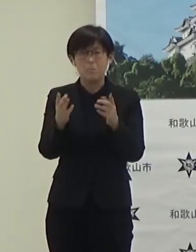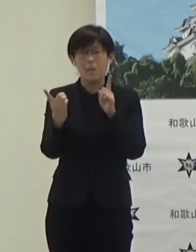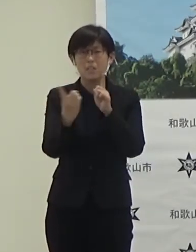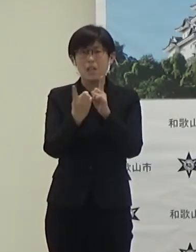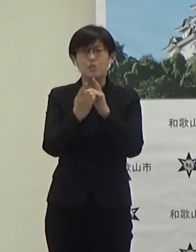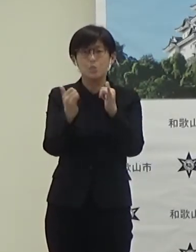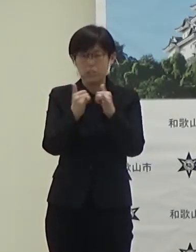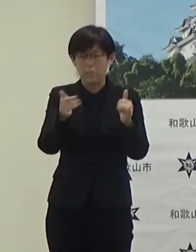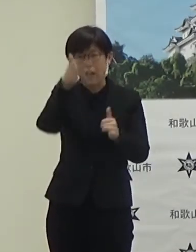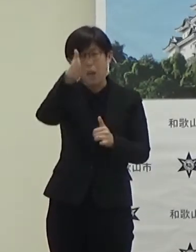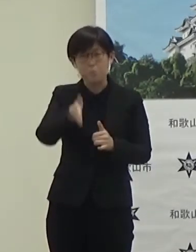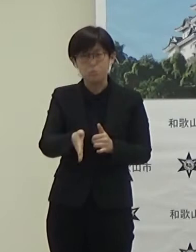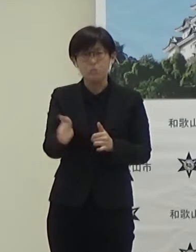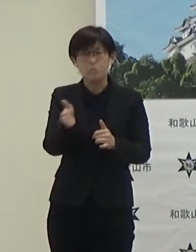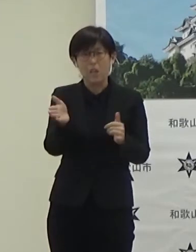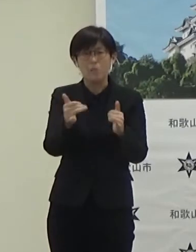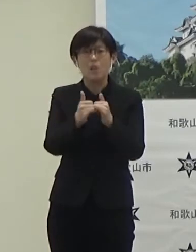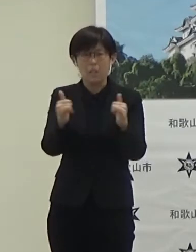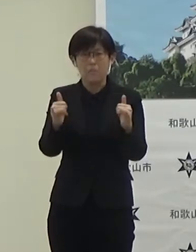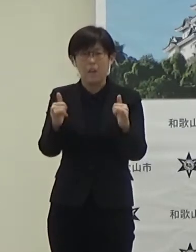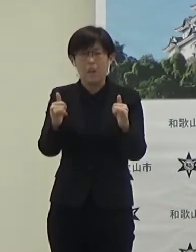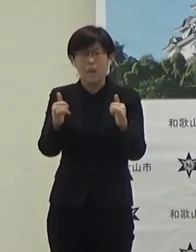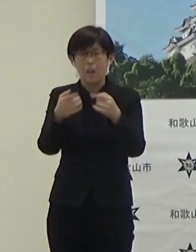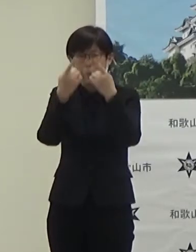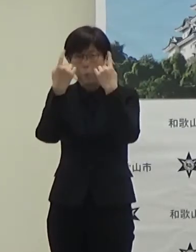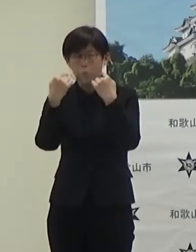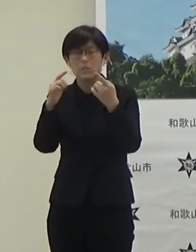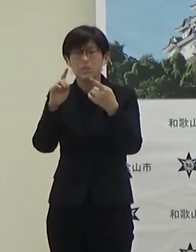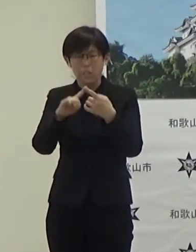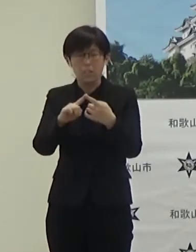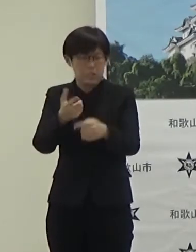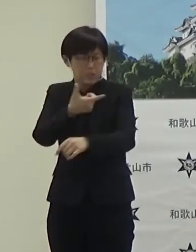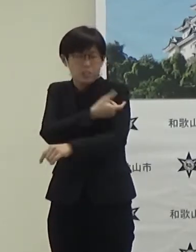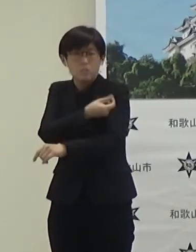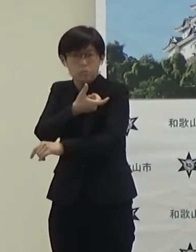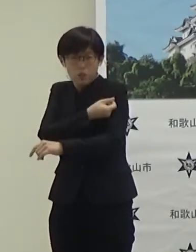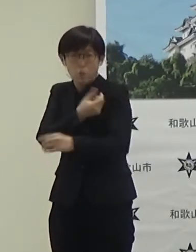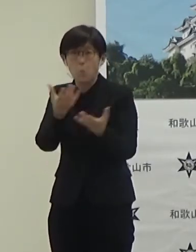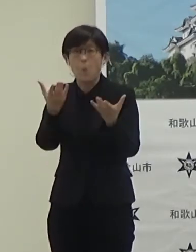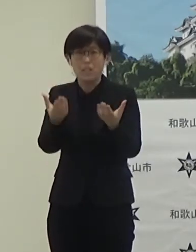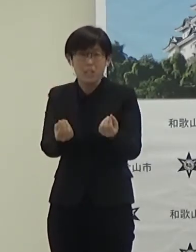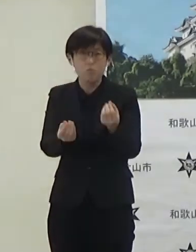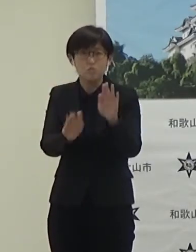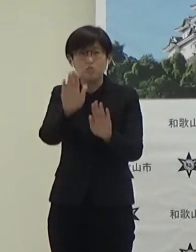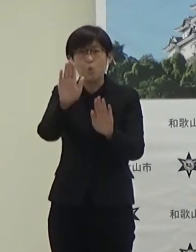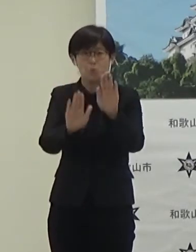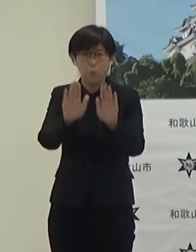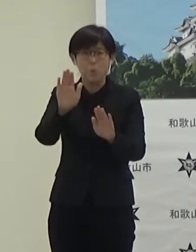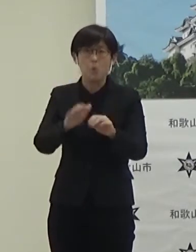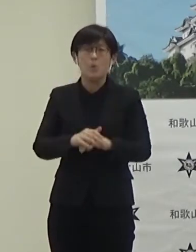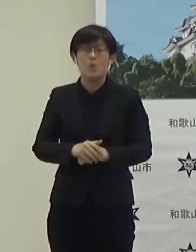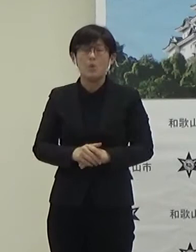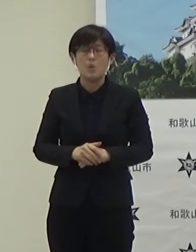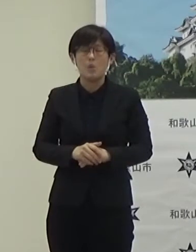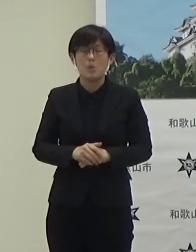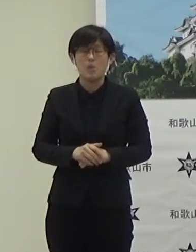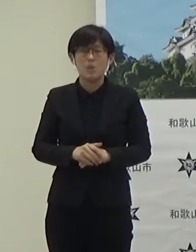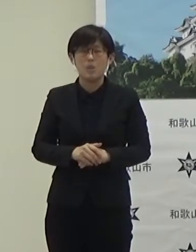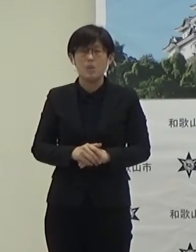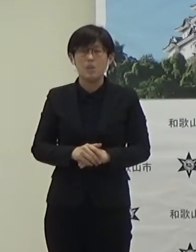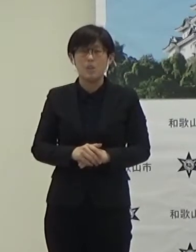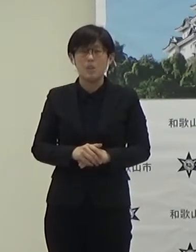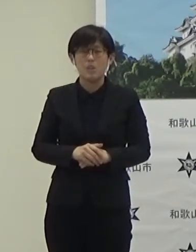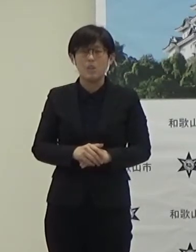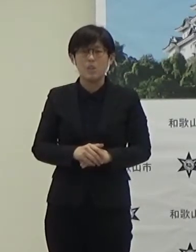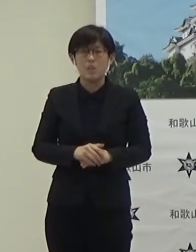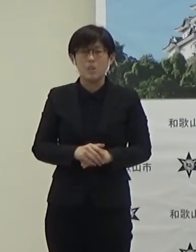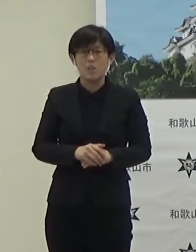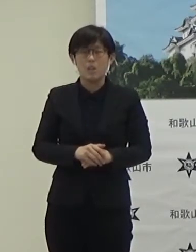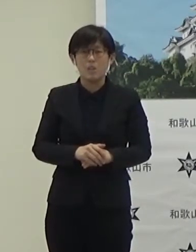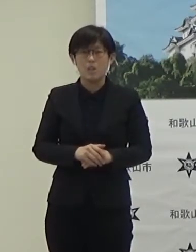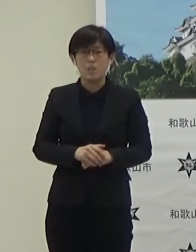ワクチン接種を行っていっていただいてる状況でございますが、64歳から18歳にかけては